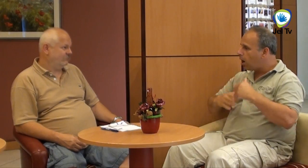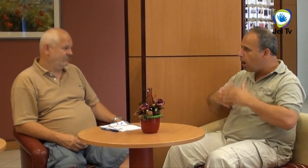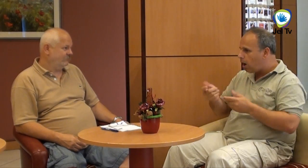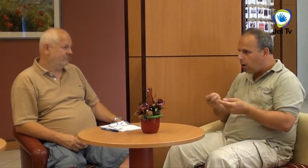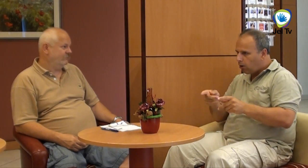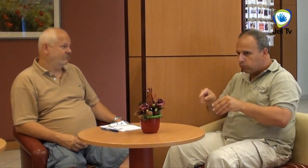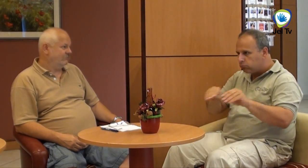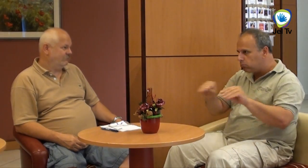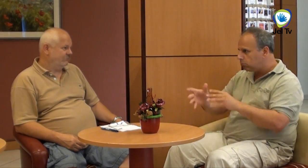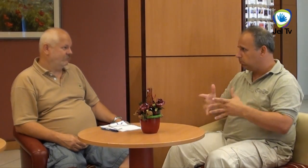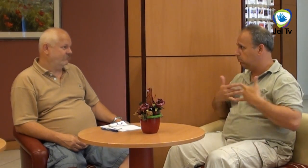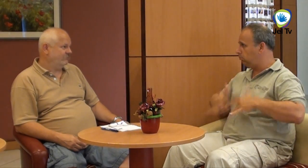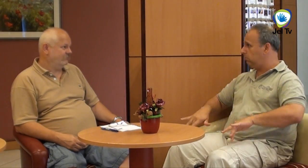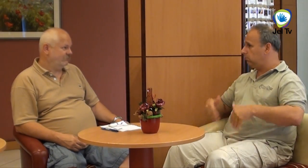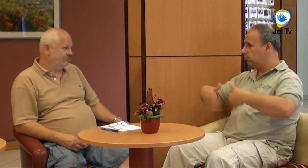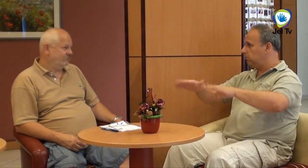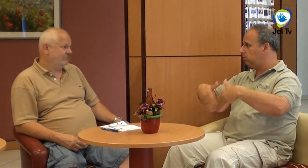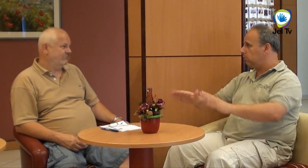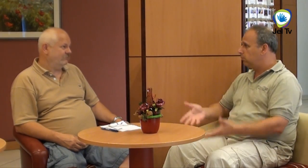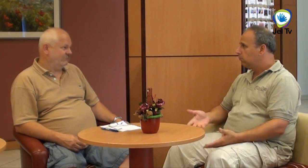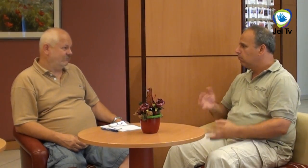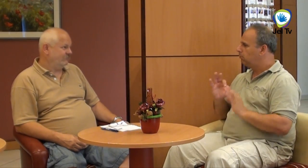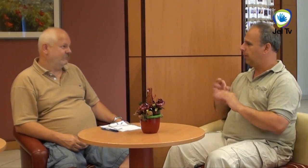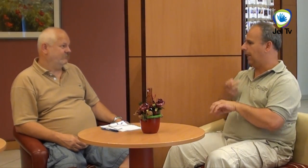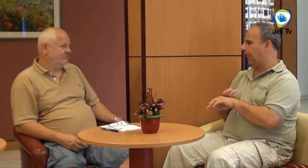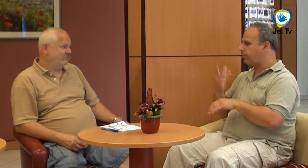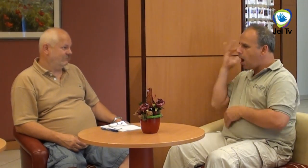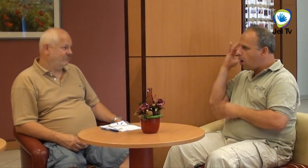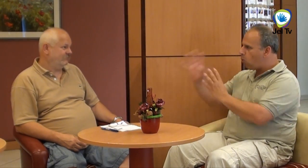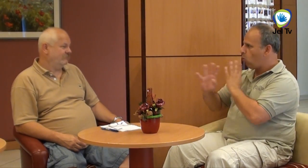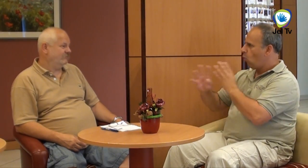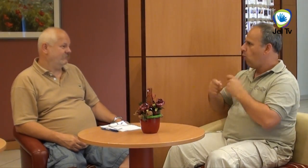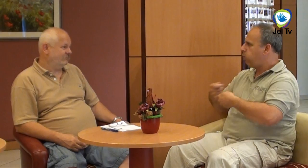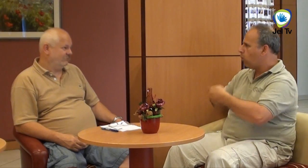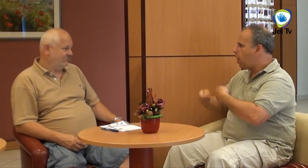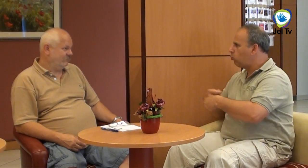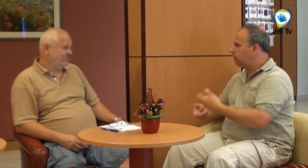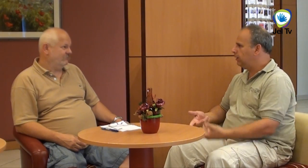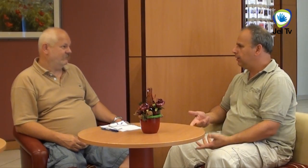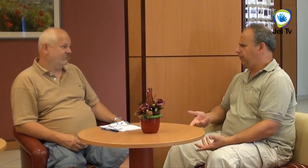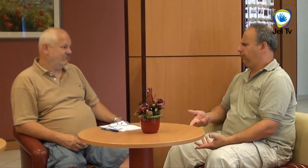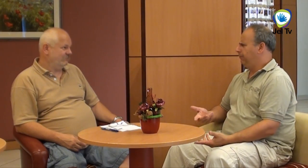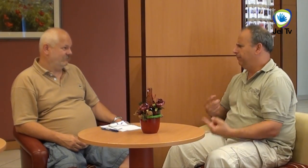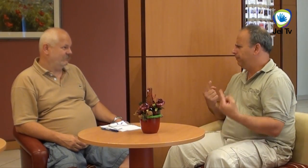Nem is keresnek nekik álláslehetőséget, csak átpasszolják őket és ép hallókkal foglalkoznak. Ezt furcsának találom.